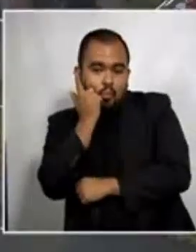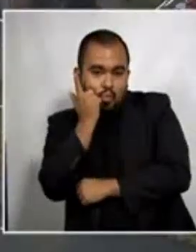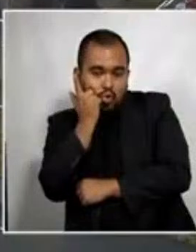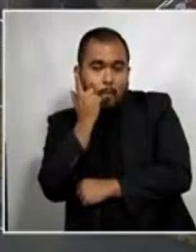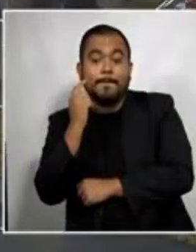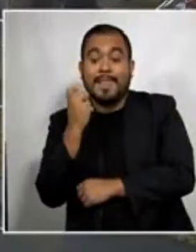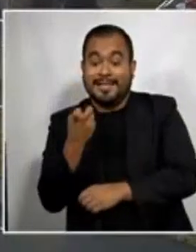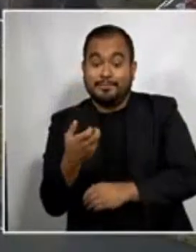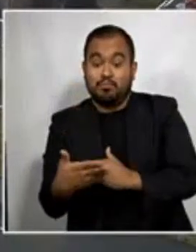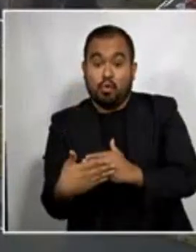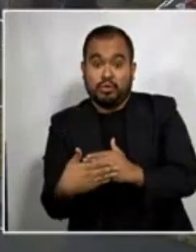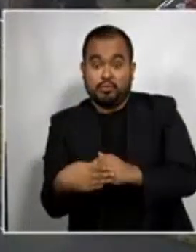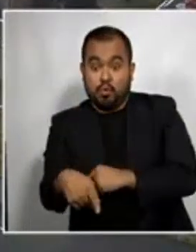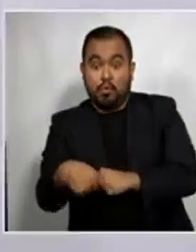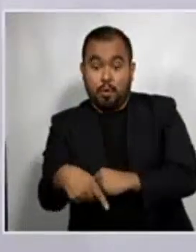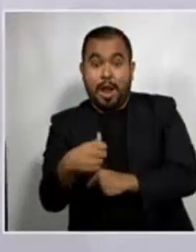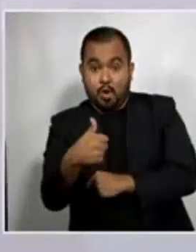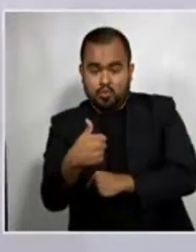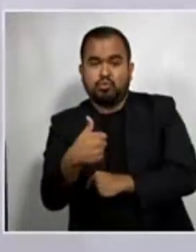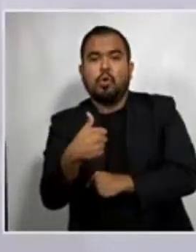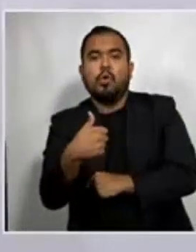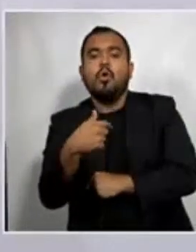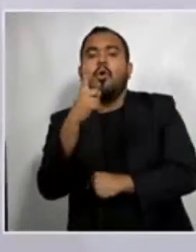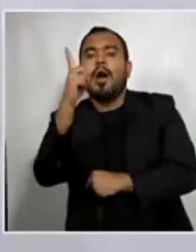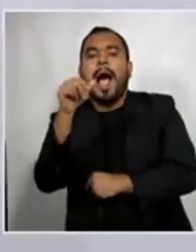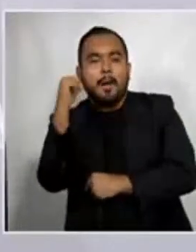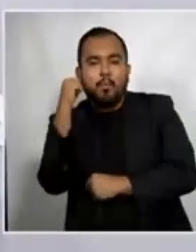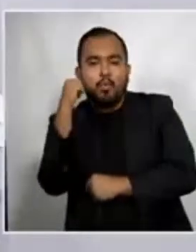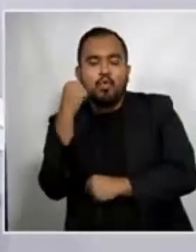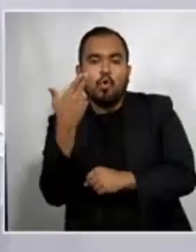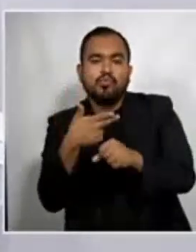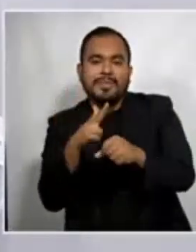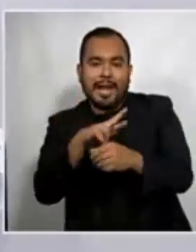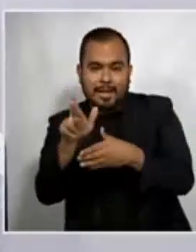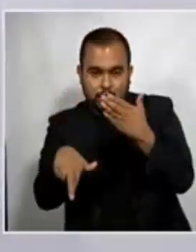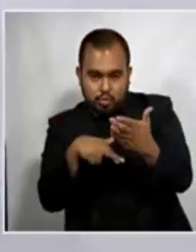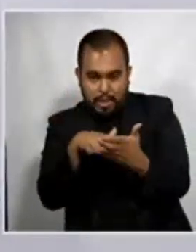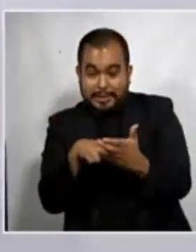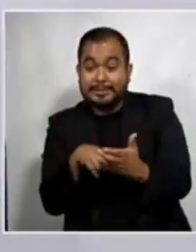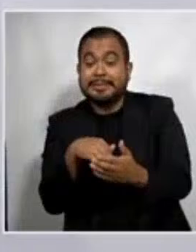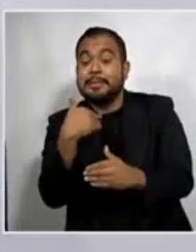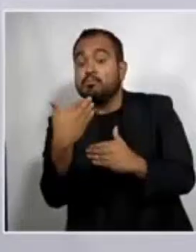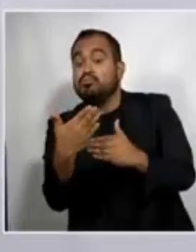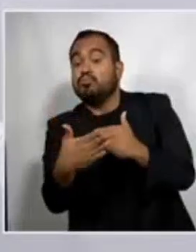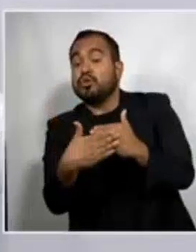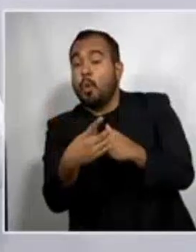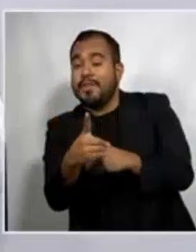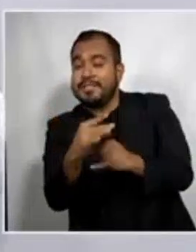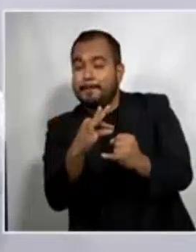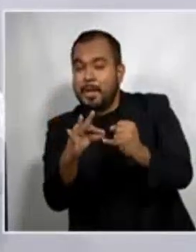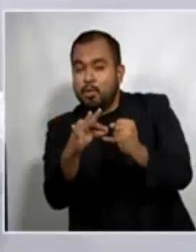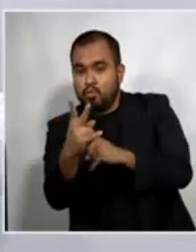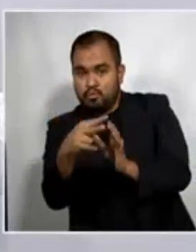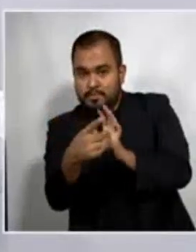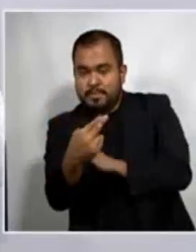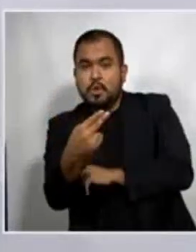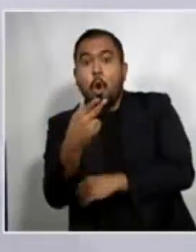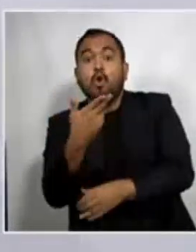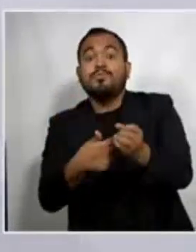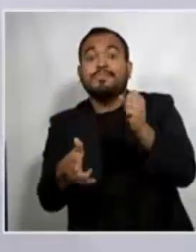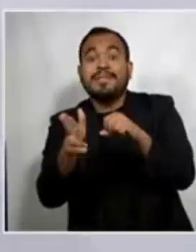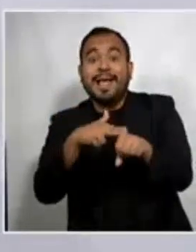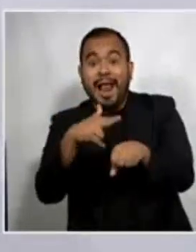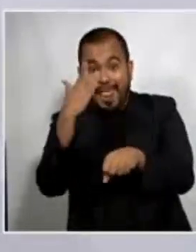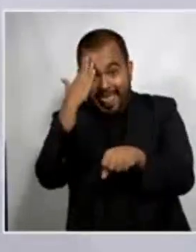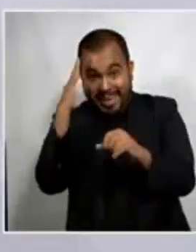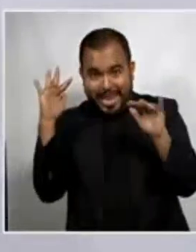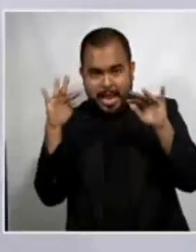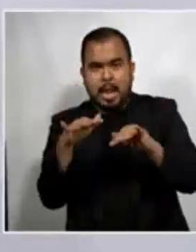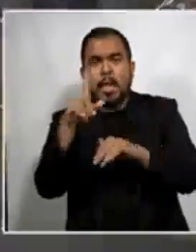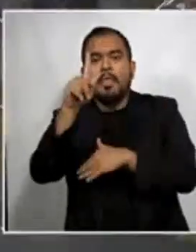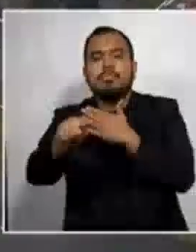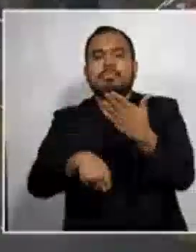Acapulco y a finales de este año el Hospital General de Tampico, Tamaulipas. [Aplausos]